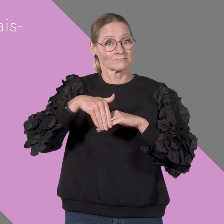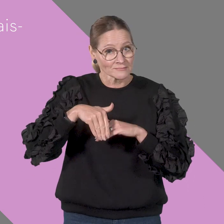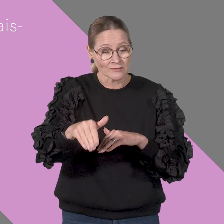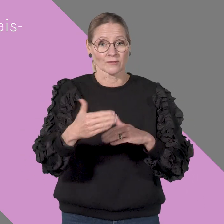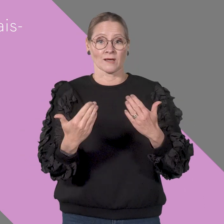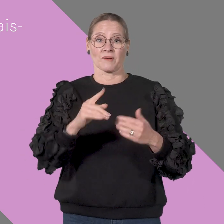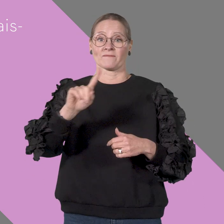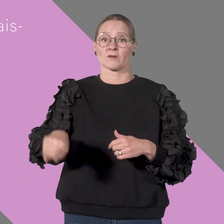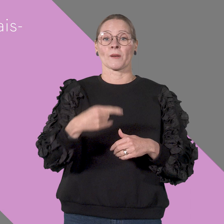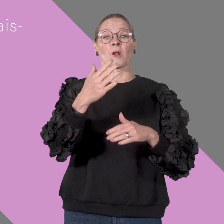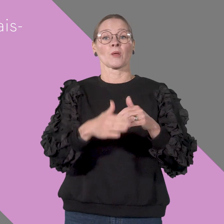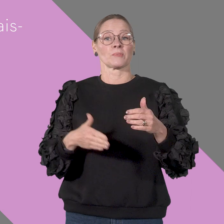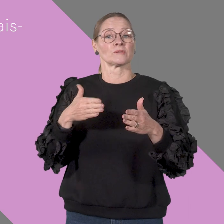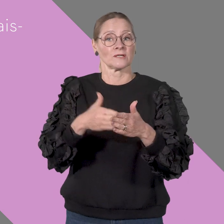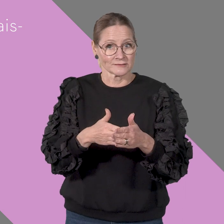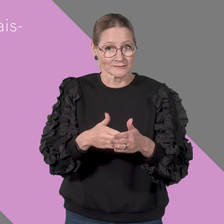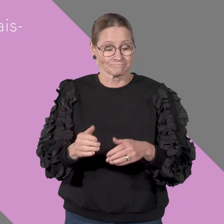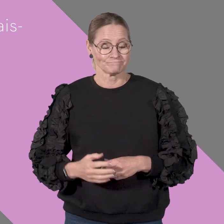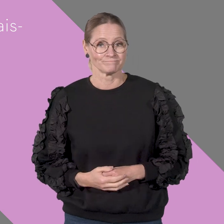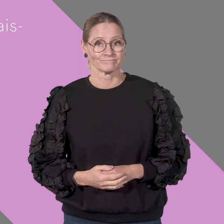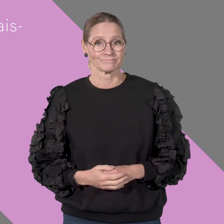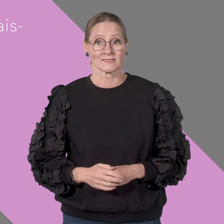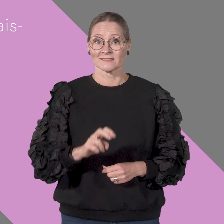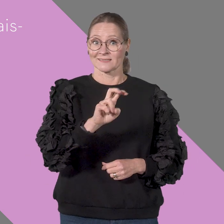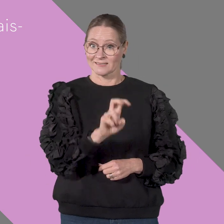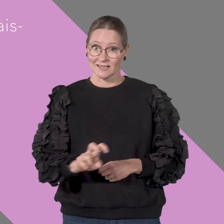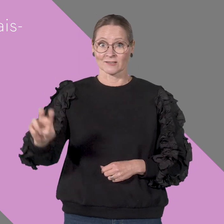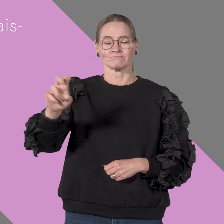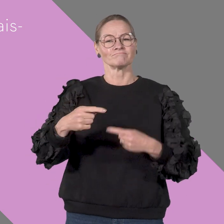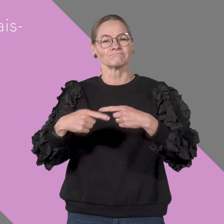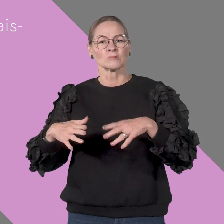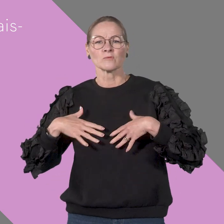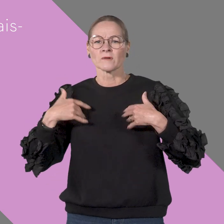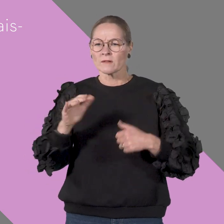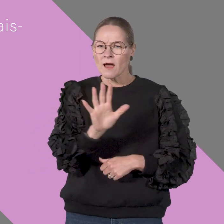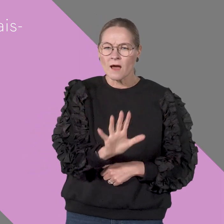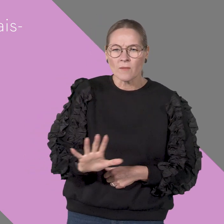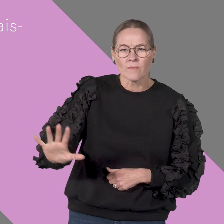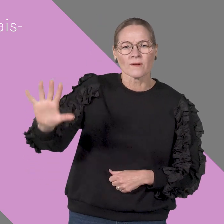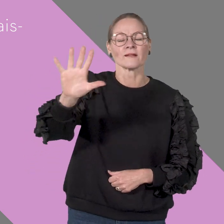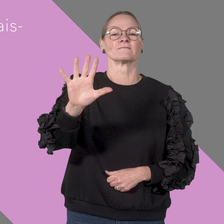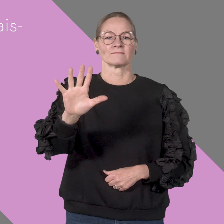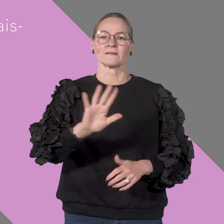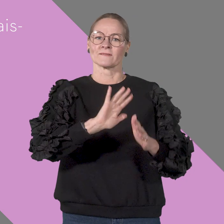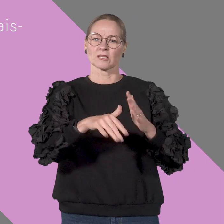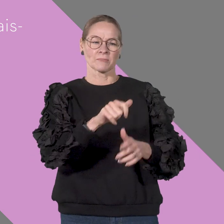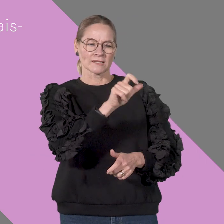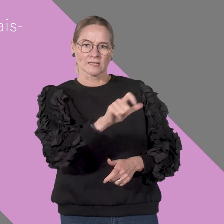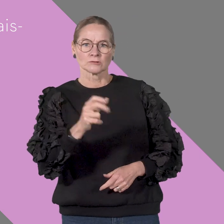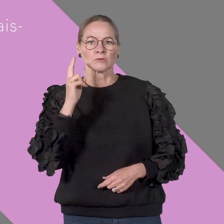jatkuu vuoden 2023 loppuun saakka. Kiertueella keskustellaan eri hyvinvointi- alueilla asuvien viittomakielisten -